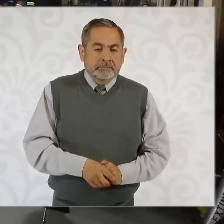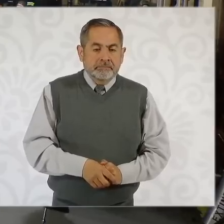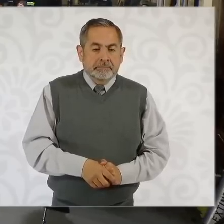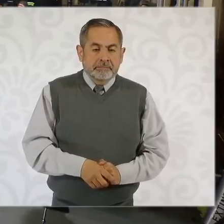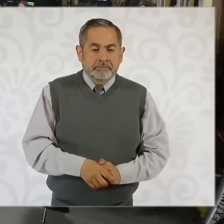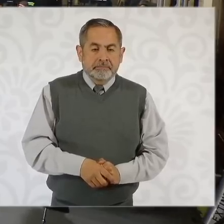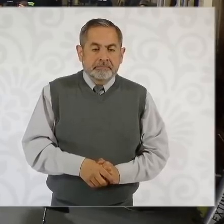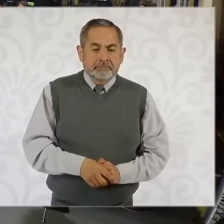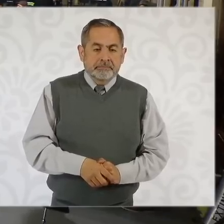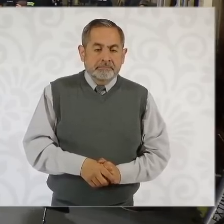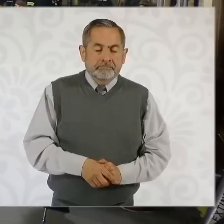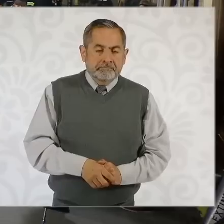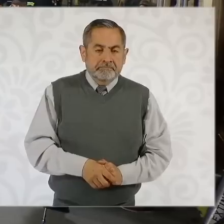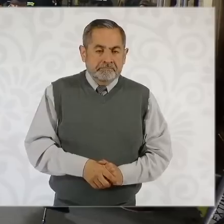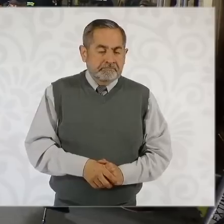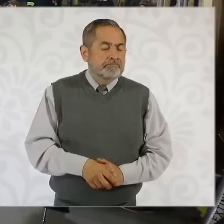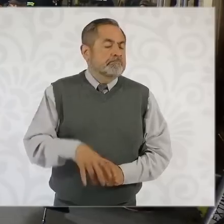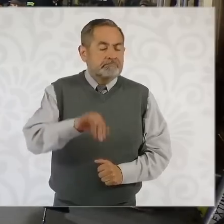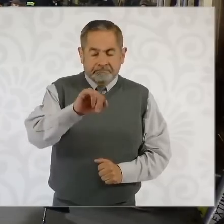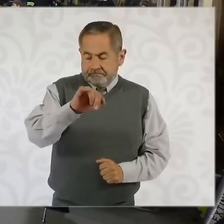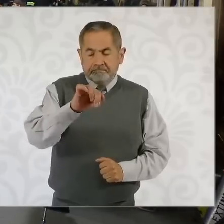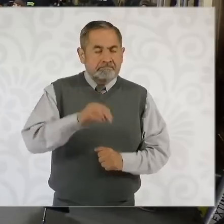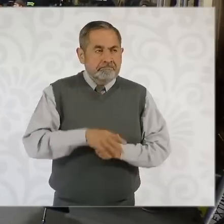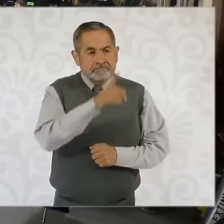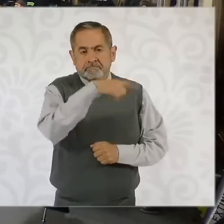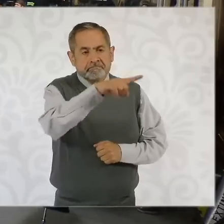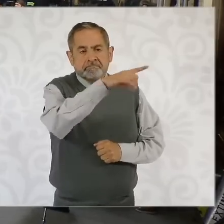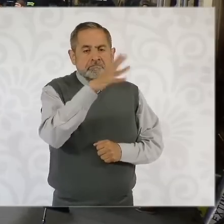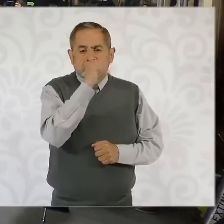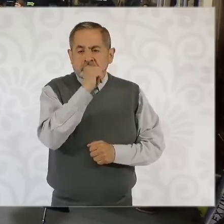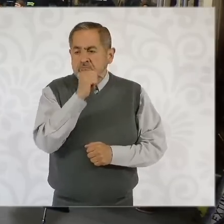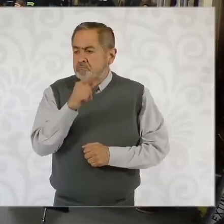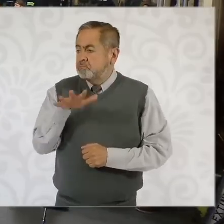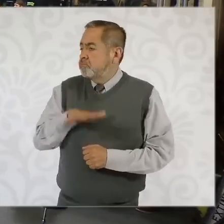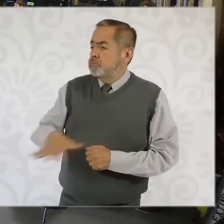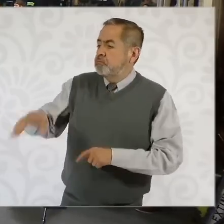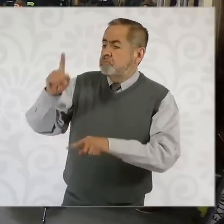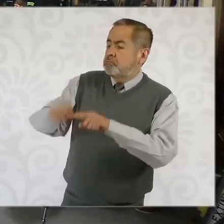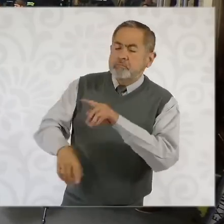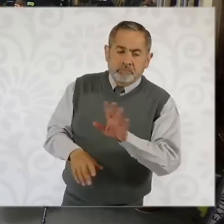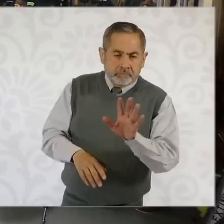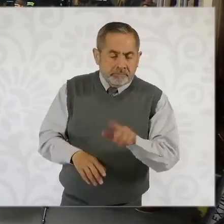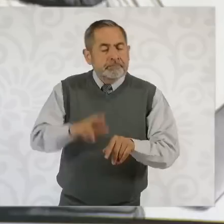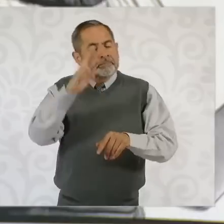ellos no tienen derecho a nombrar o sea Estados Unidos hizo un decreto sobre su